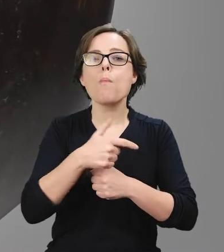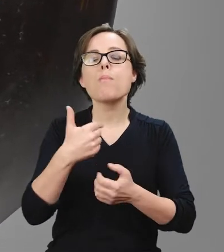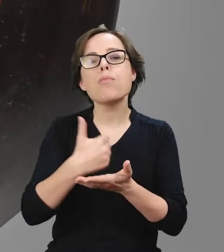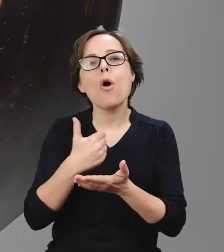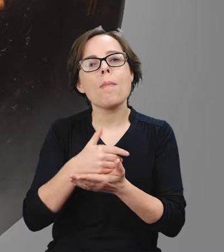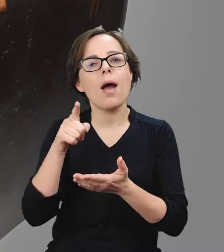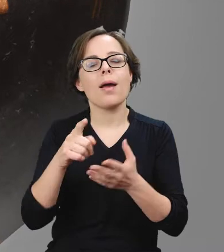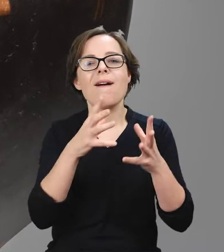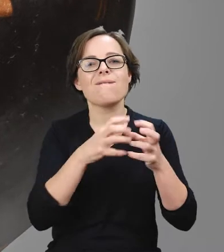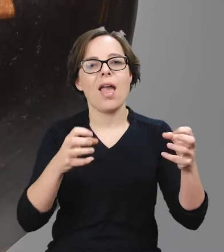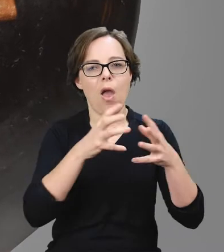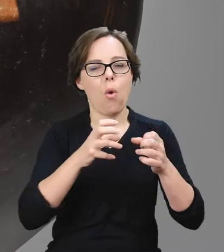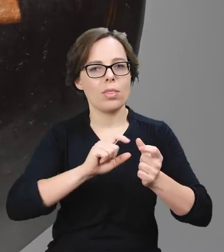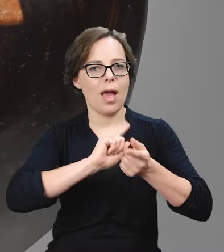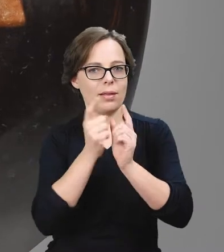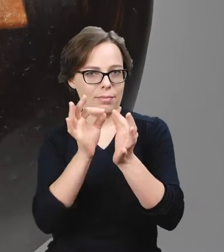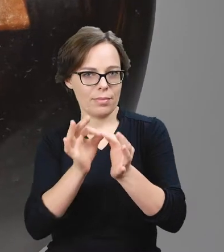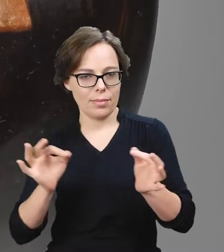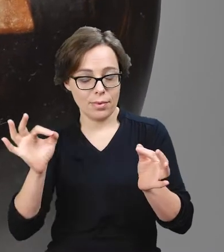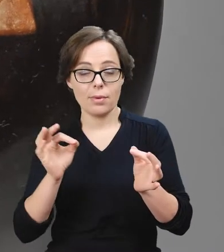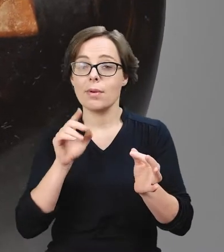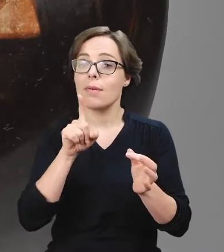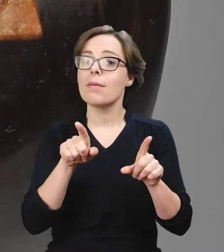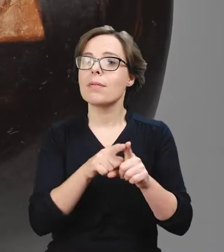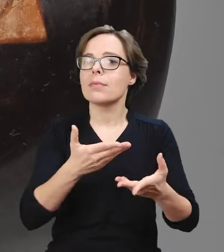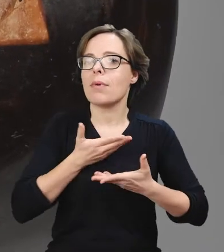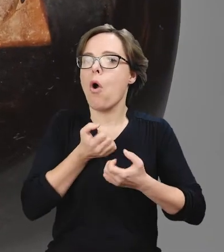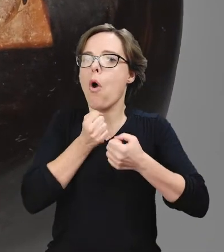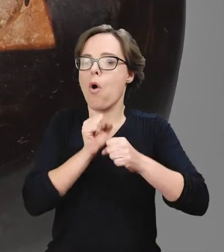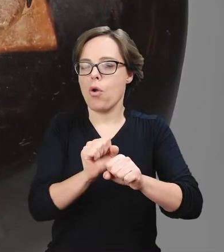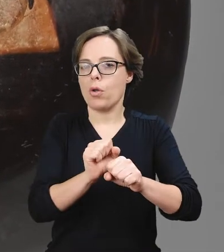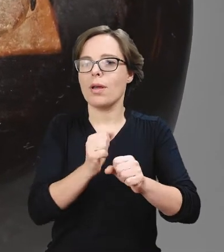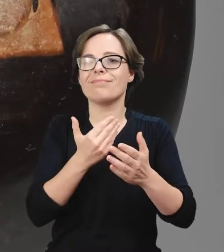i jednocześnie chroniąc przed podrażnieniami skóry